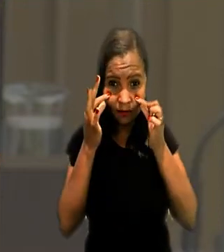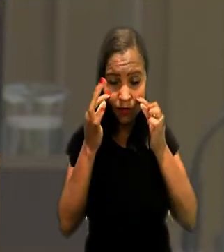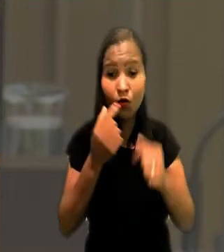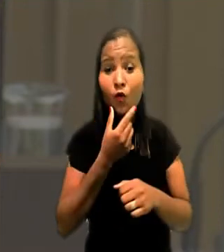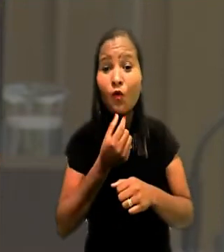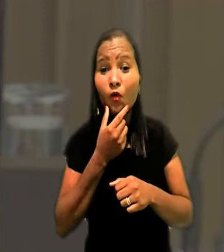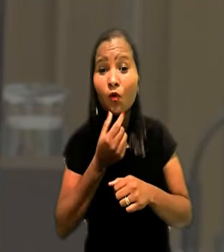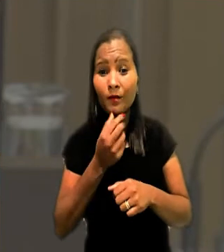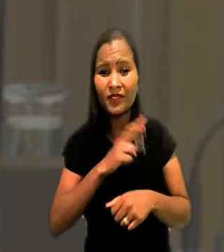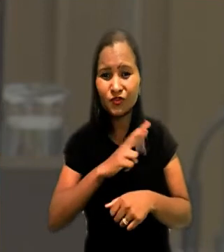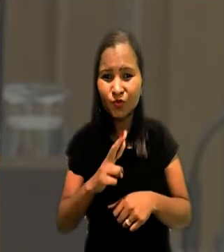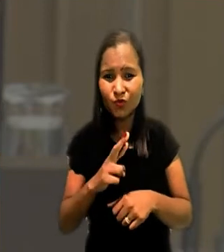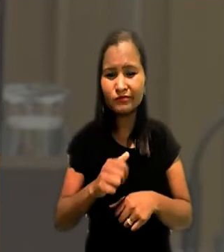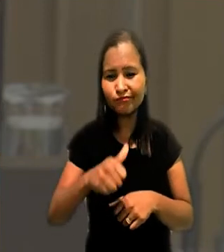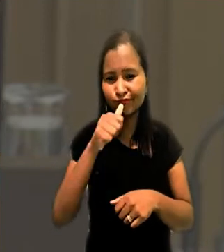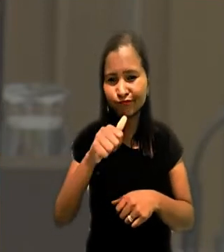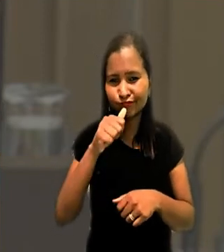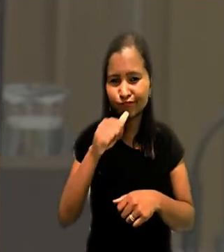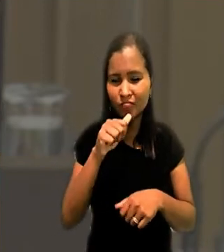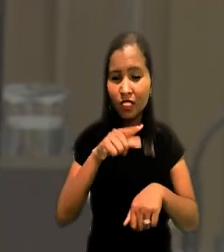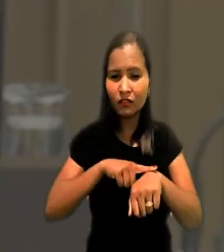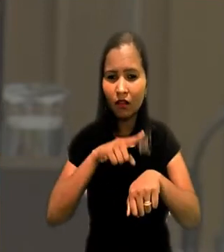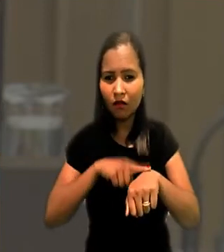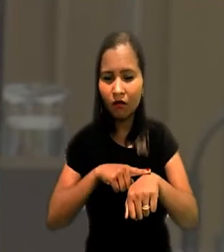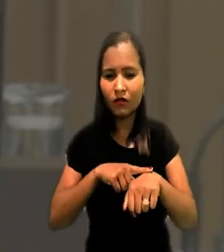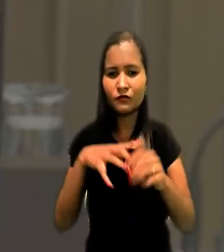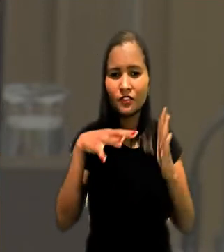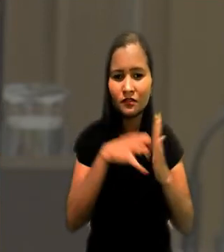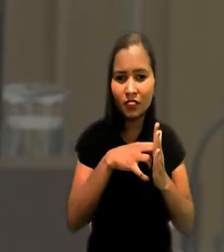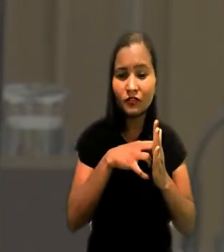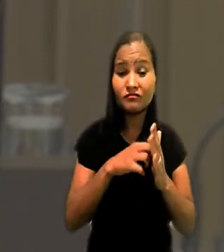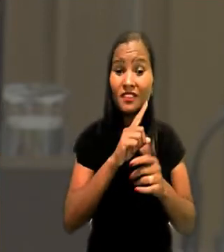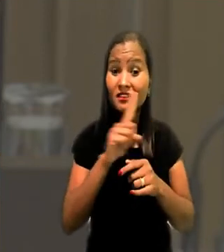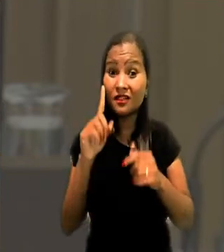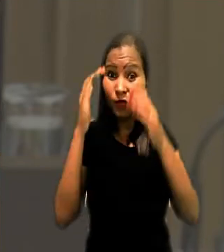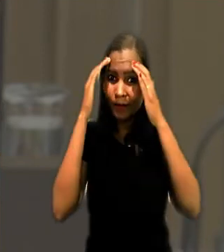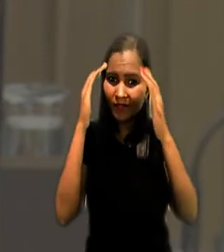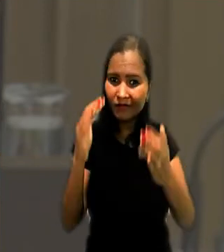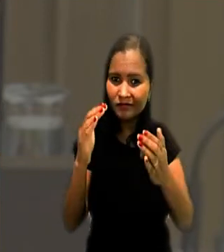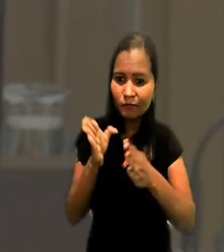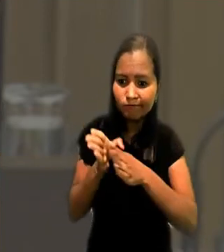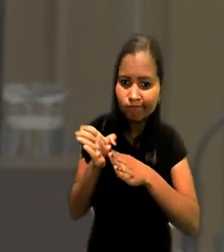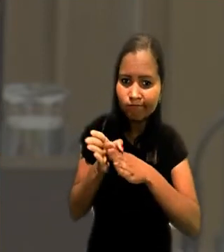estava embriagado no momento do acidente e havia descumprido as orientações para que